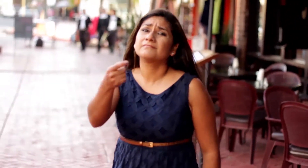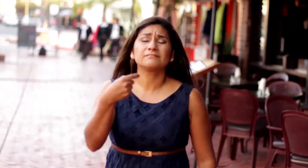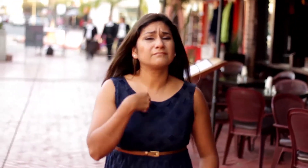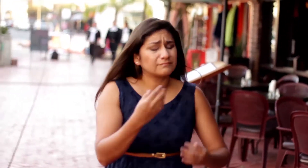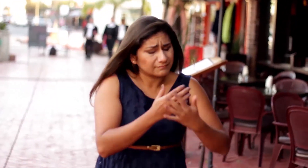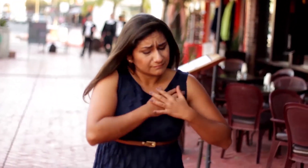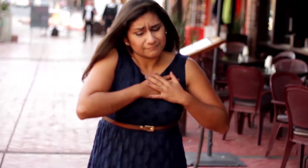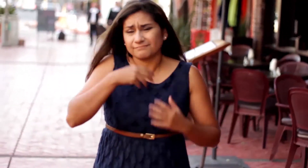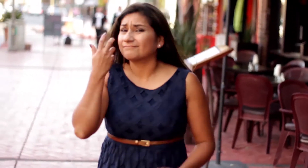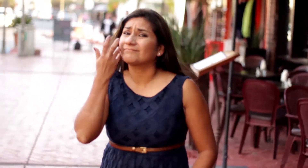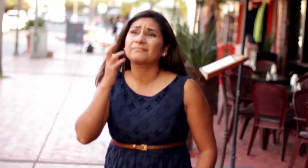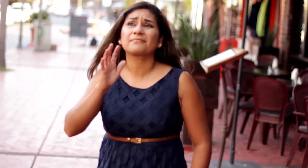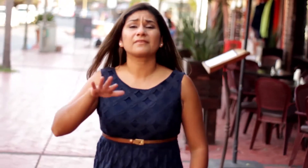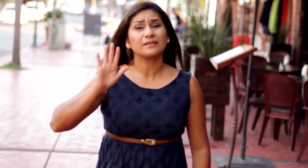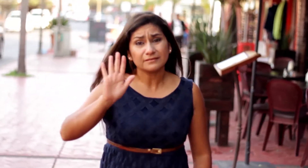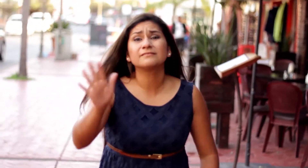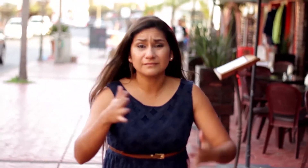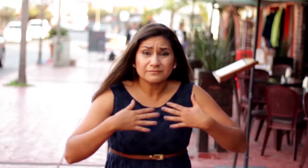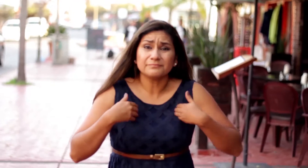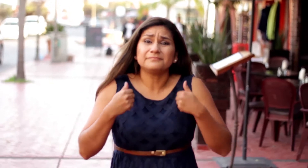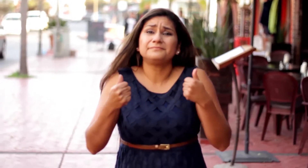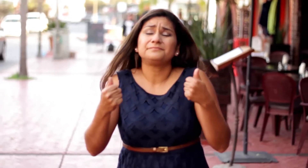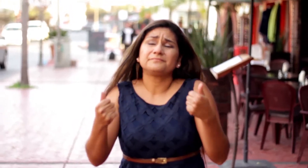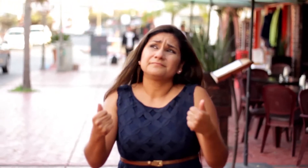si no me quieres tú yo te comprendo